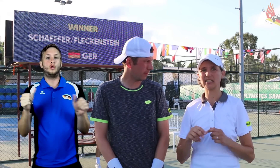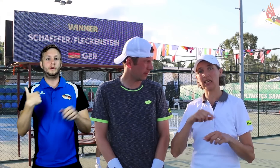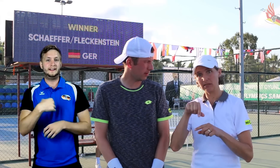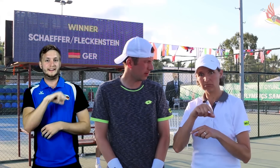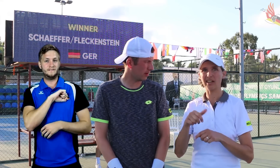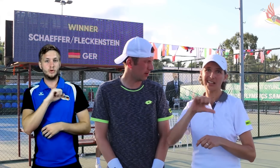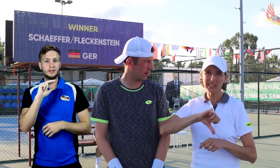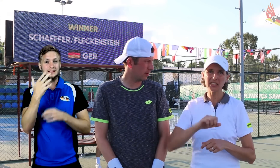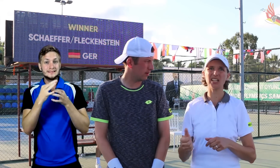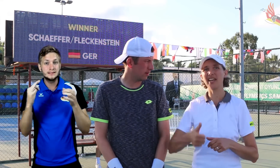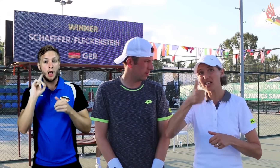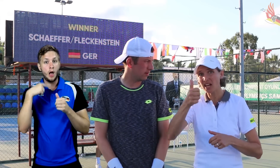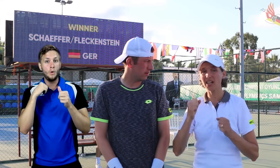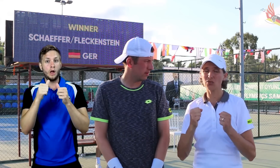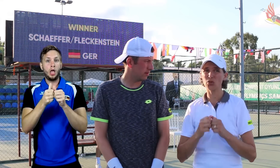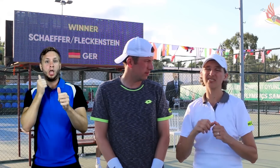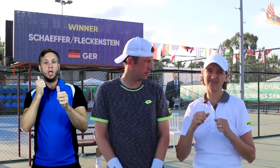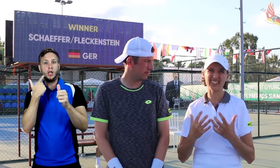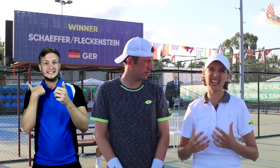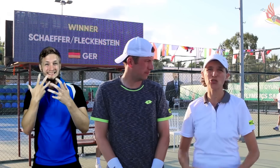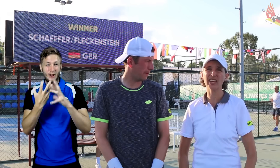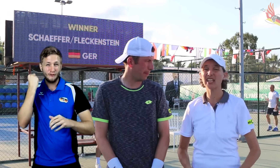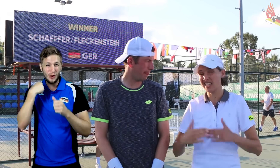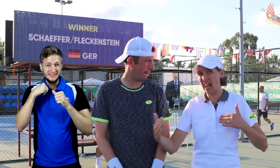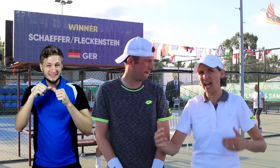Dritter Satz erst hinten gelegen, dann gewonnen. Es war sehr schwierig, sehr lang.